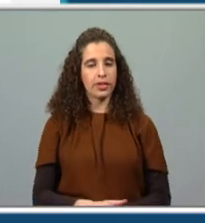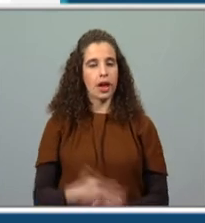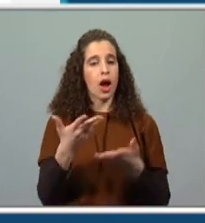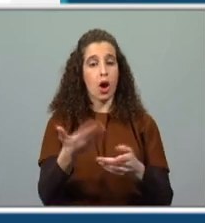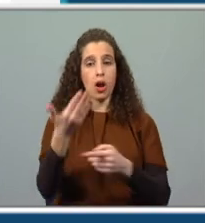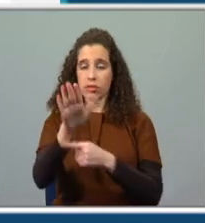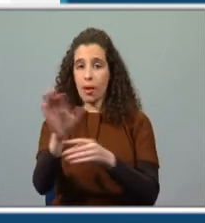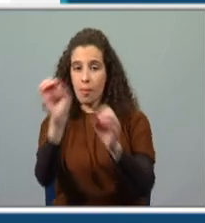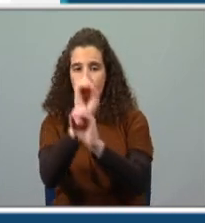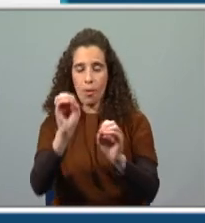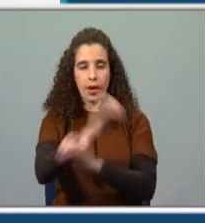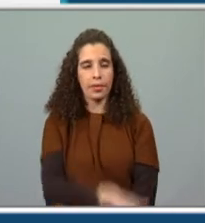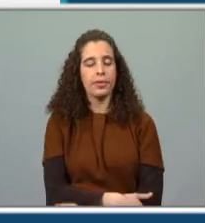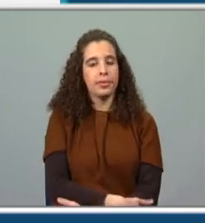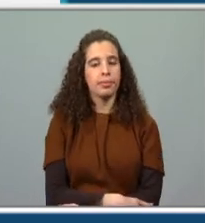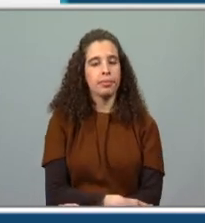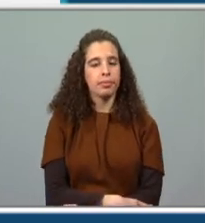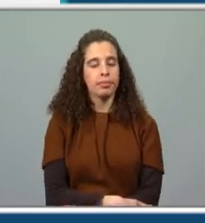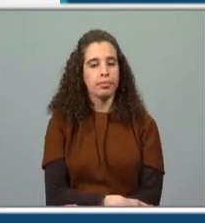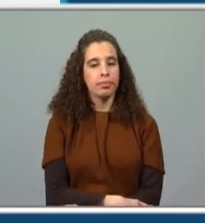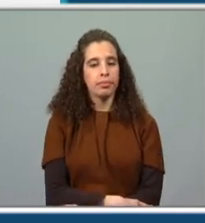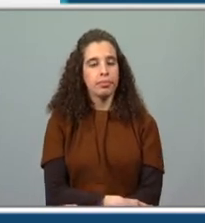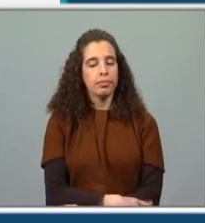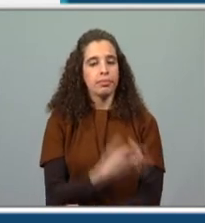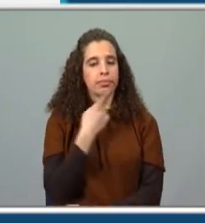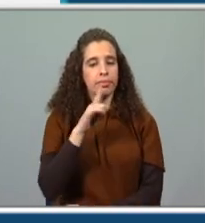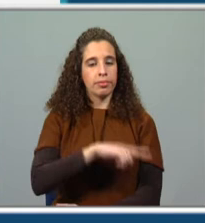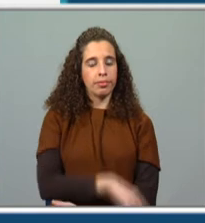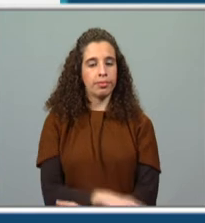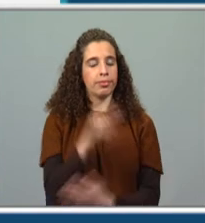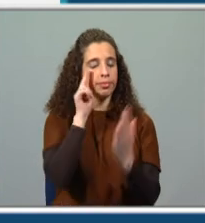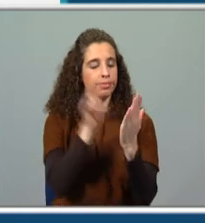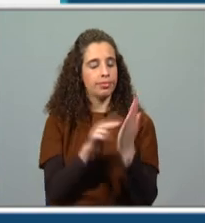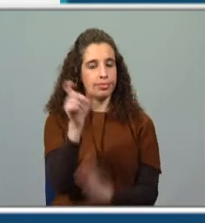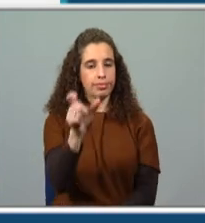exemplo pode ser novamente Vamos ler as palavras e depois 例子可以是再次讓我們讀單詞然後